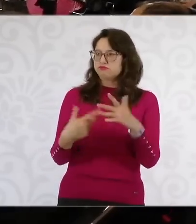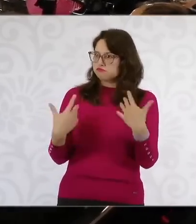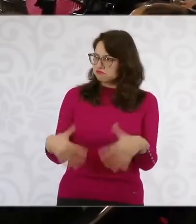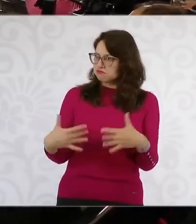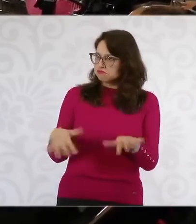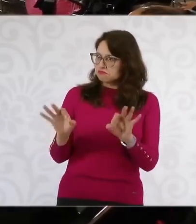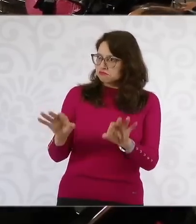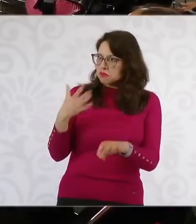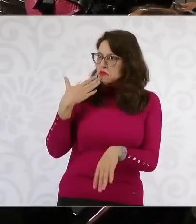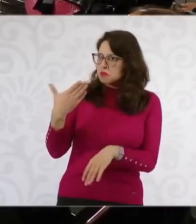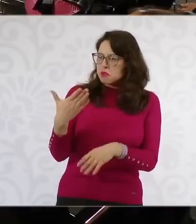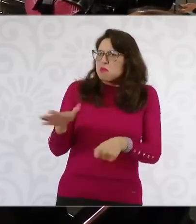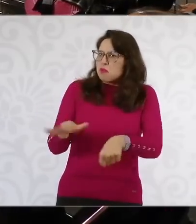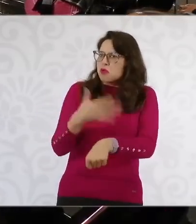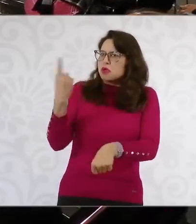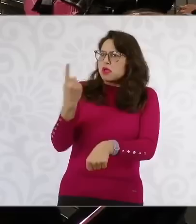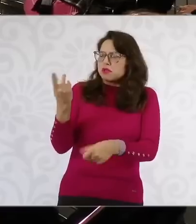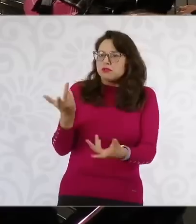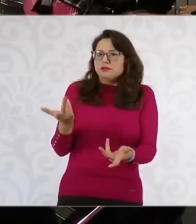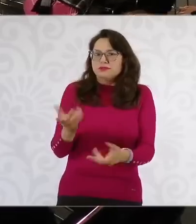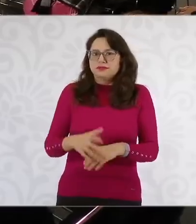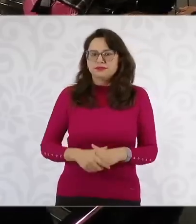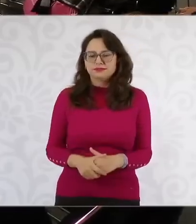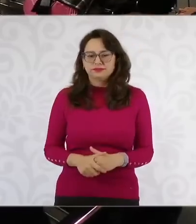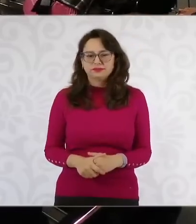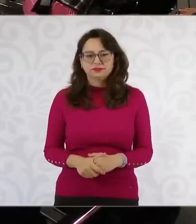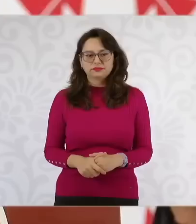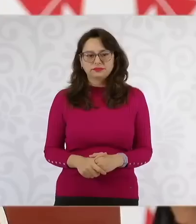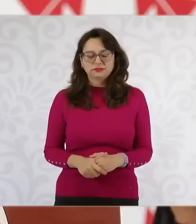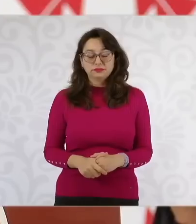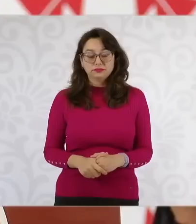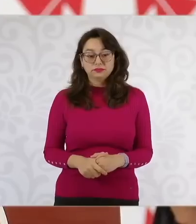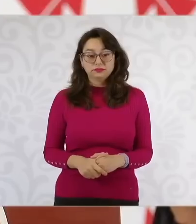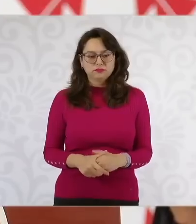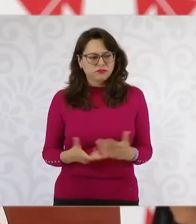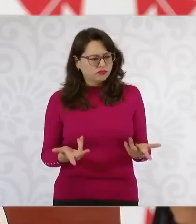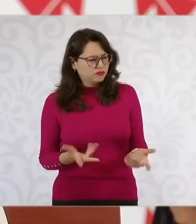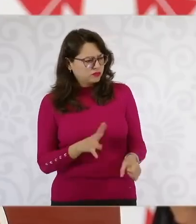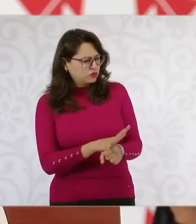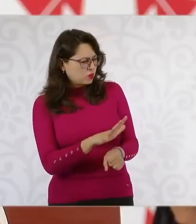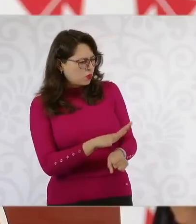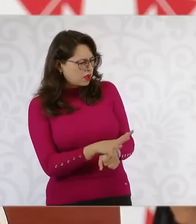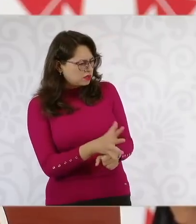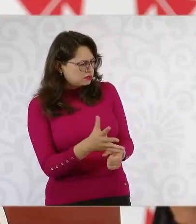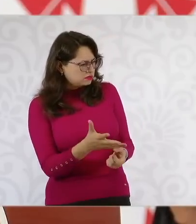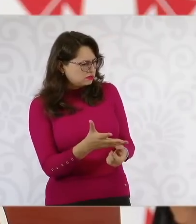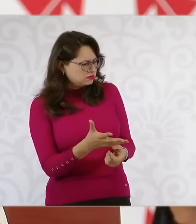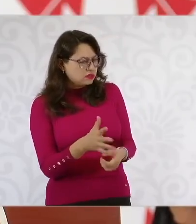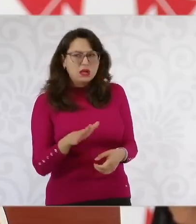estos resultados presidenta de la encuesta dices de los indicadores que presentó hace